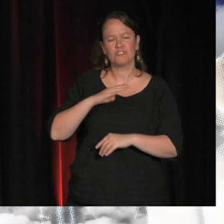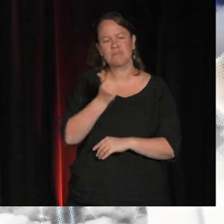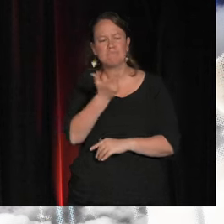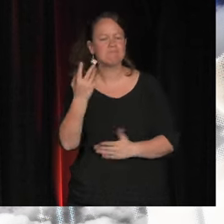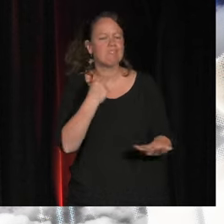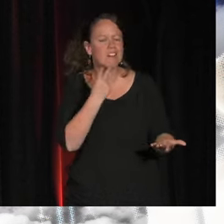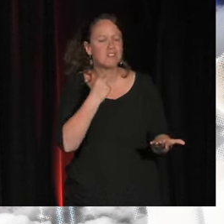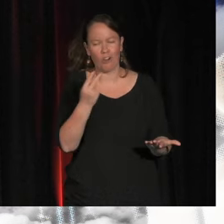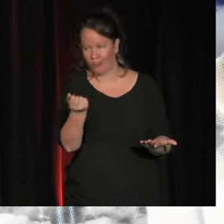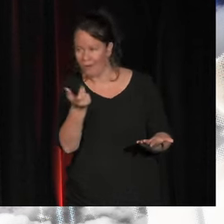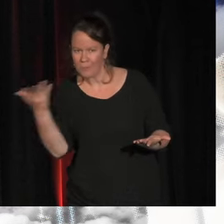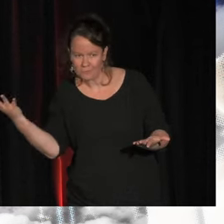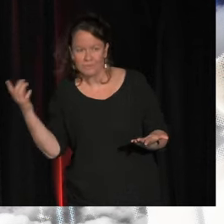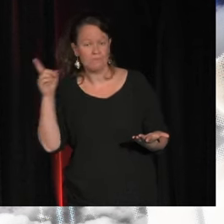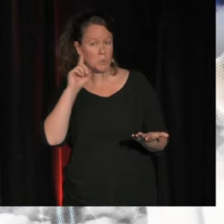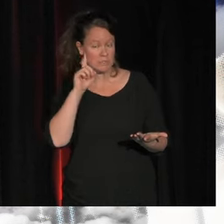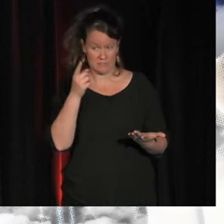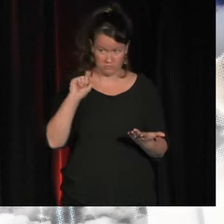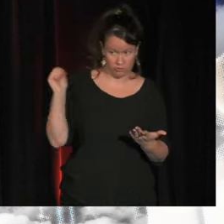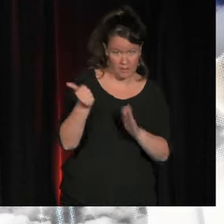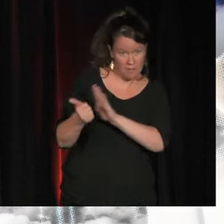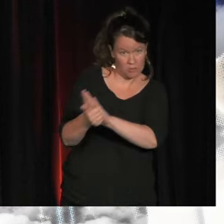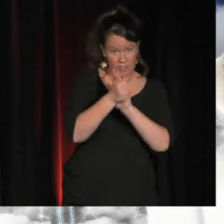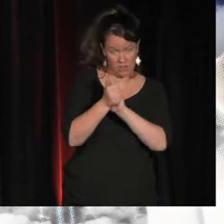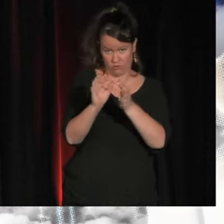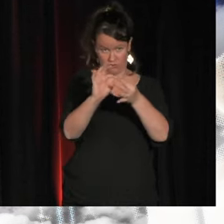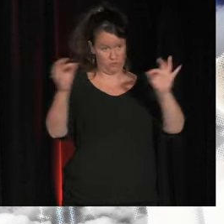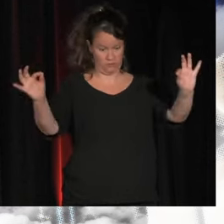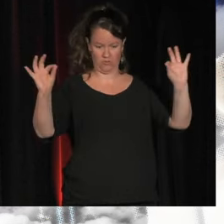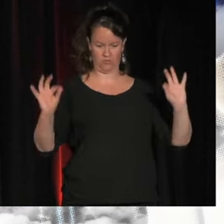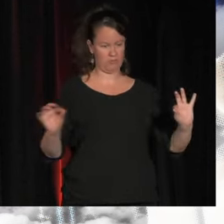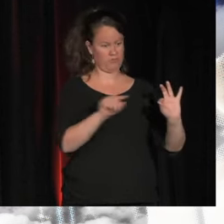mais il y a certaines voice lines qui sont dans une langue maternelle, et notamment les Ultimate.